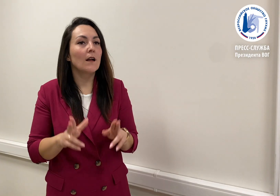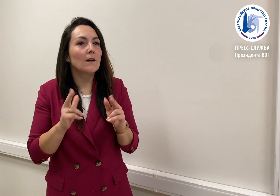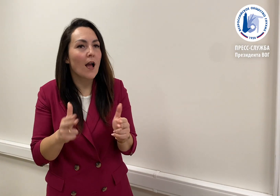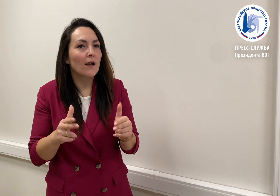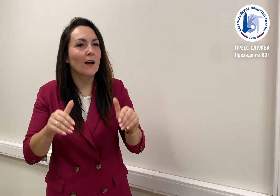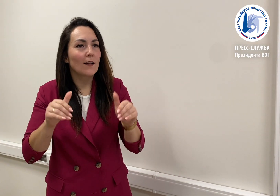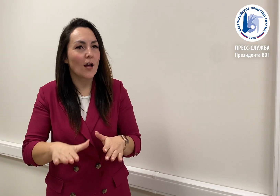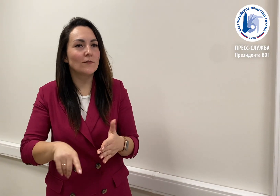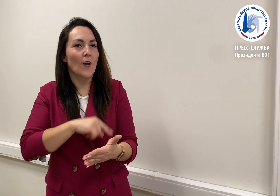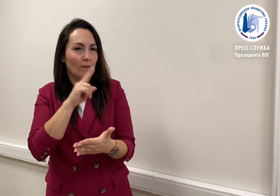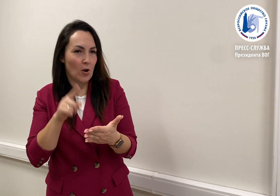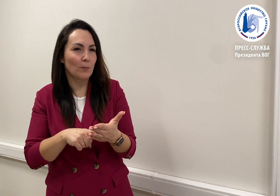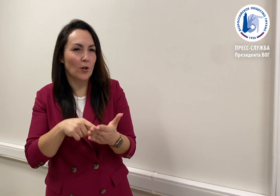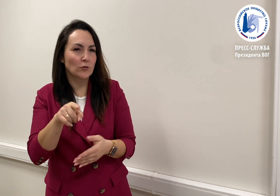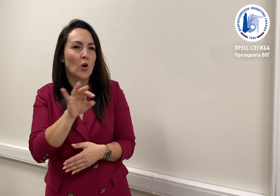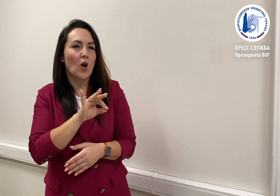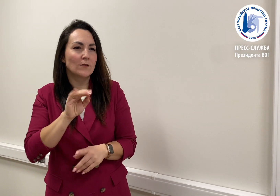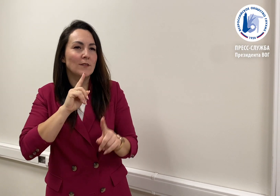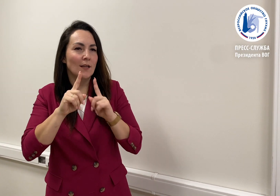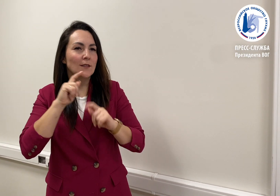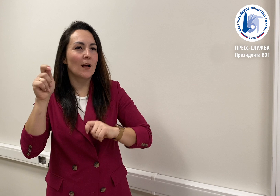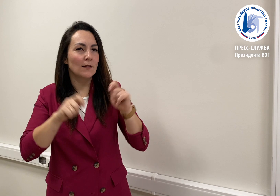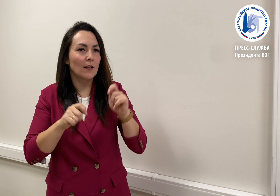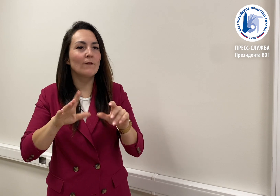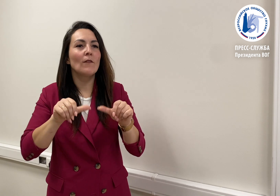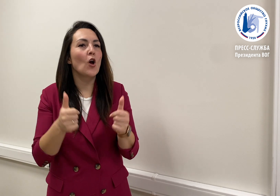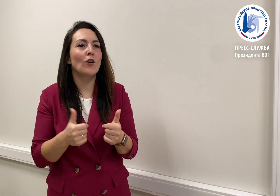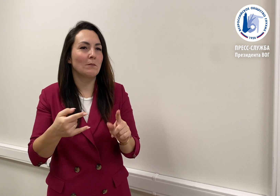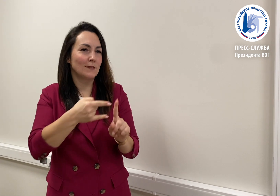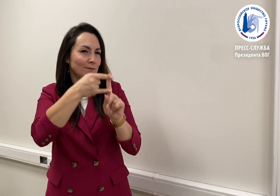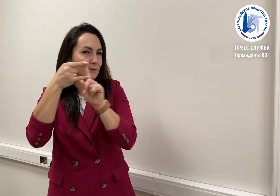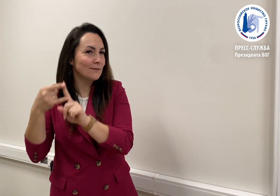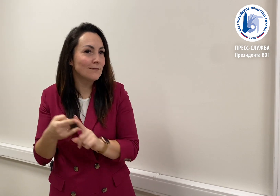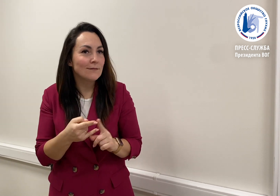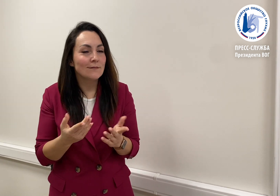Как решили вопрос о проведении заседаний в дистанционном формате?